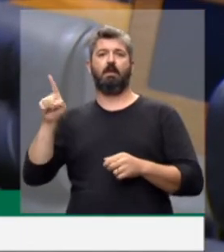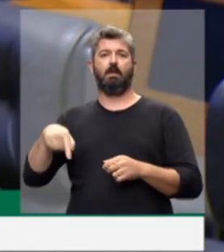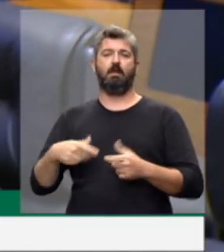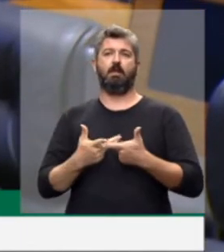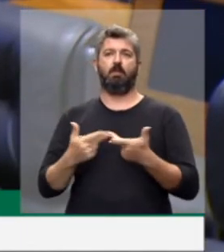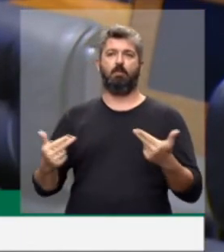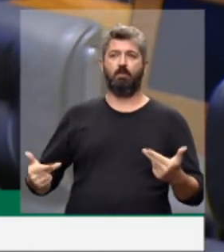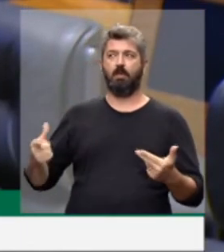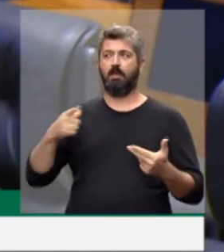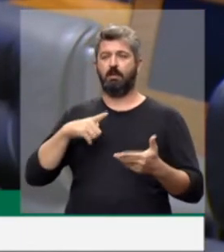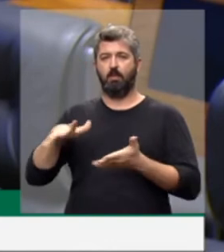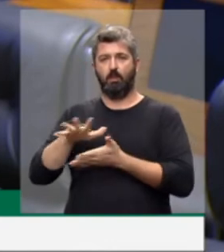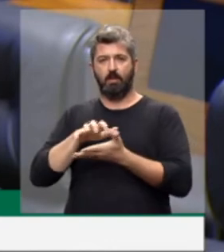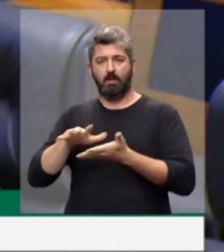PARA BUSCAR UM CONSENSO. SABE DA IMPORTÂNCIA DA MATÉRIA,